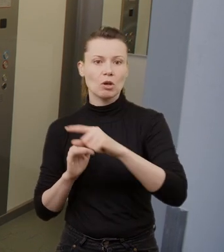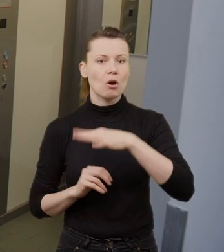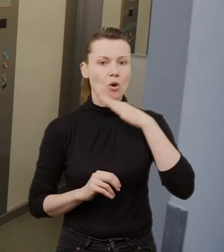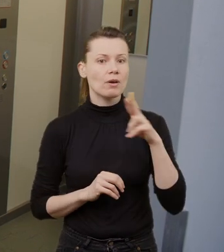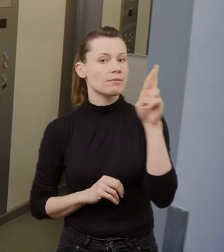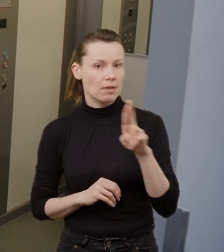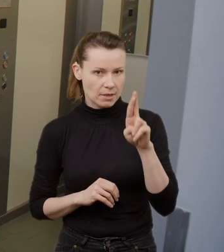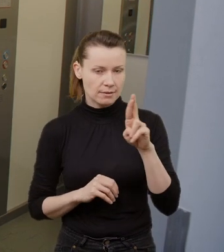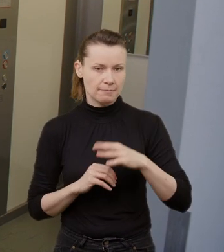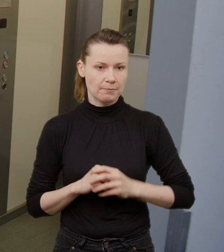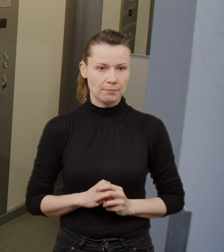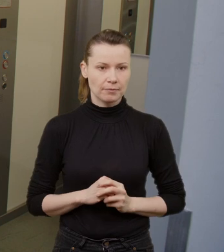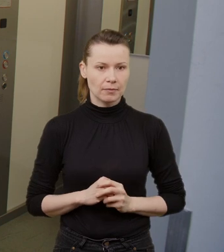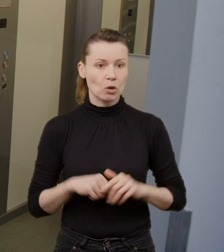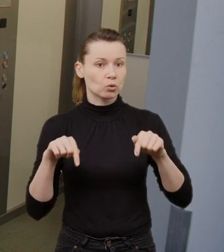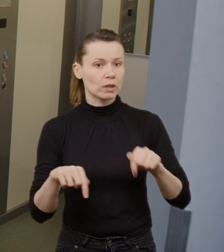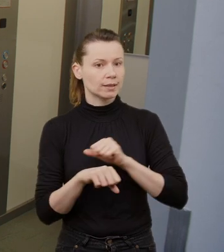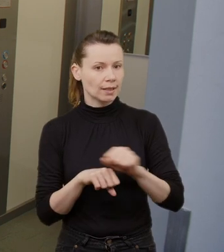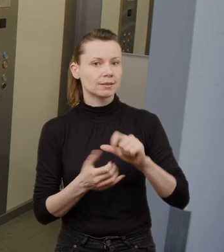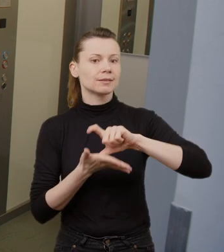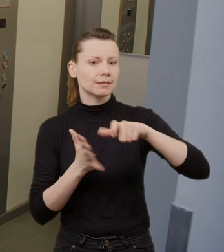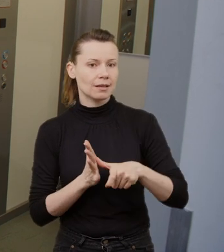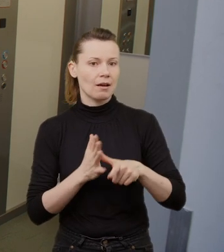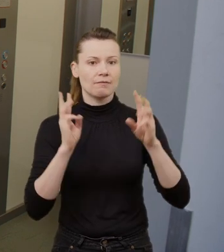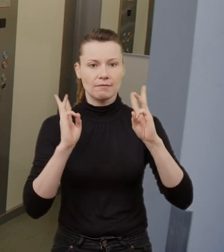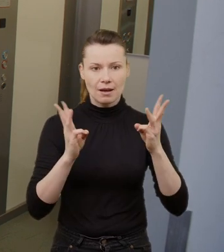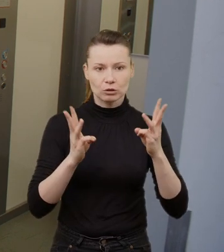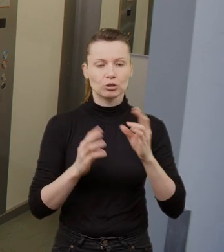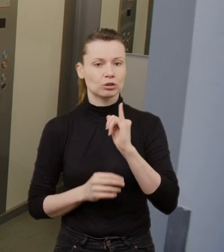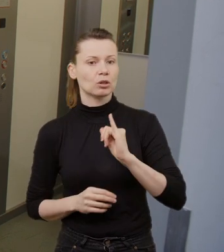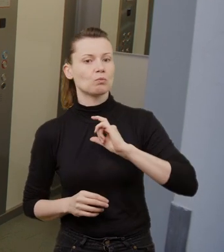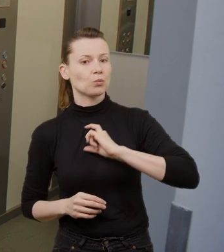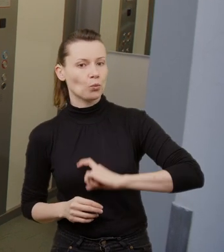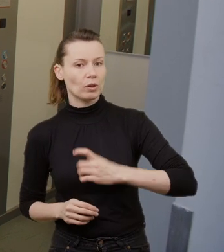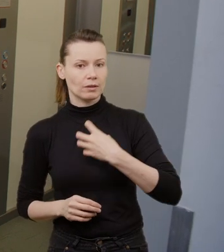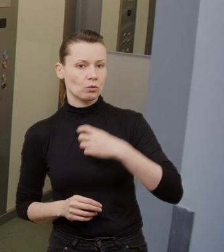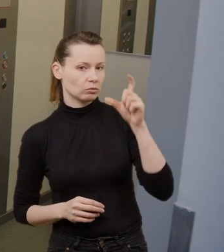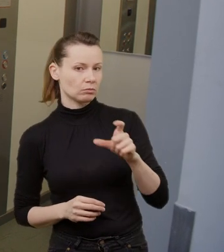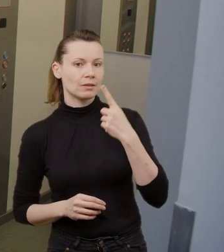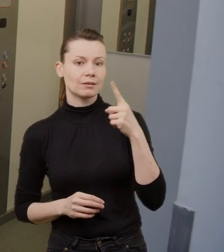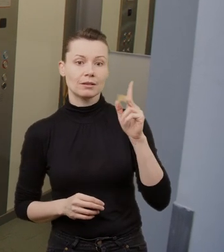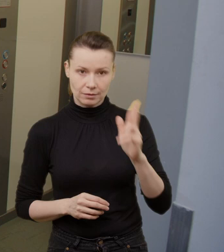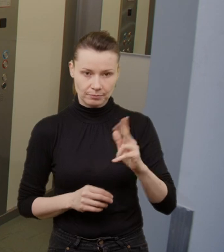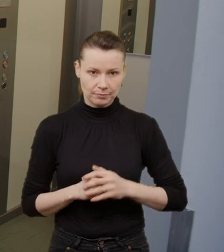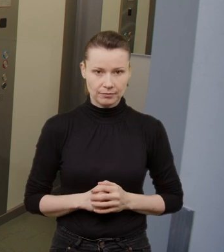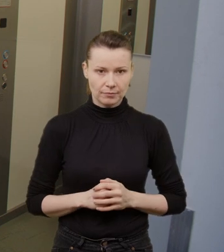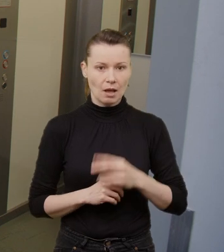i biuro Dyrektora Dzielnicowego Domu Kultury „Węglin”. Do obu pomieszczeń dostaniesz się przez drzwi jednoskrzydłowe.